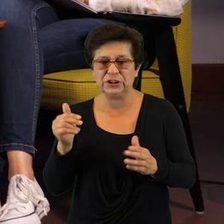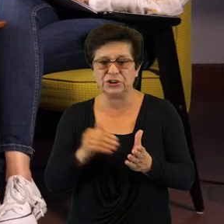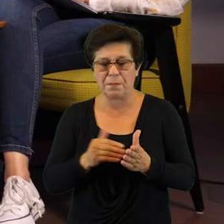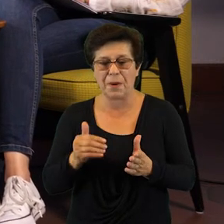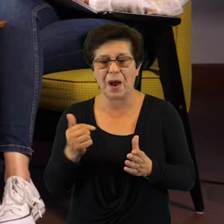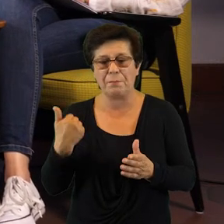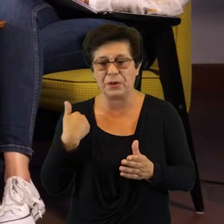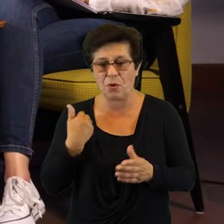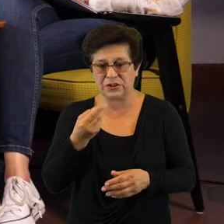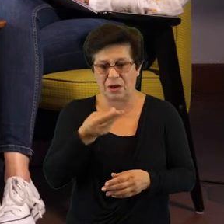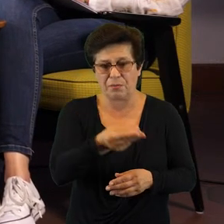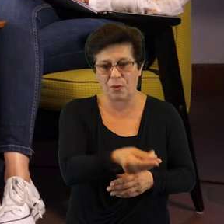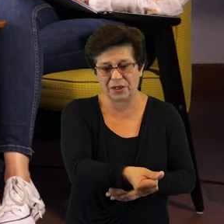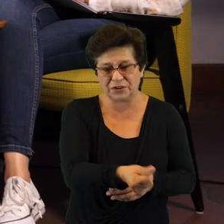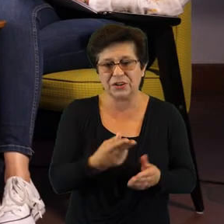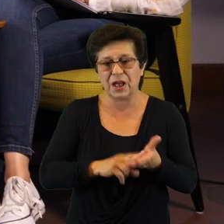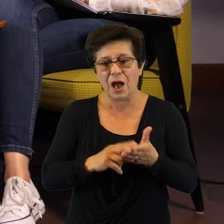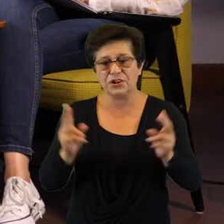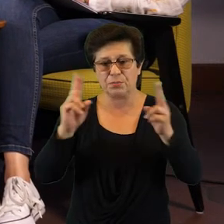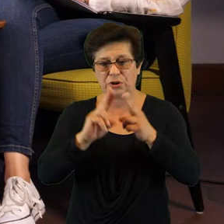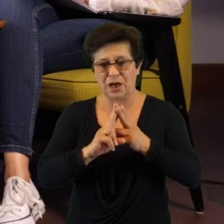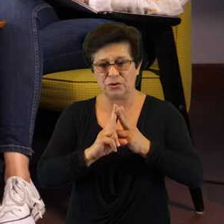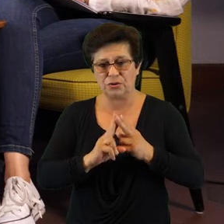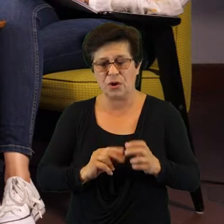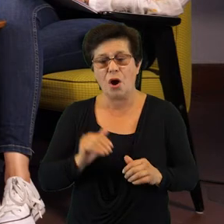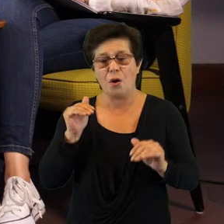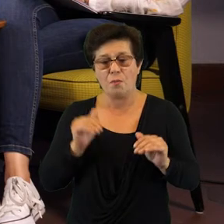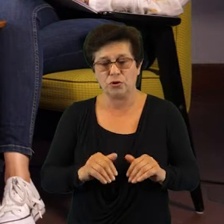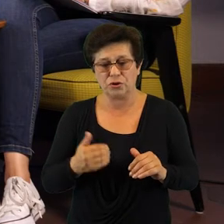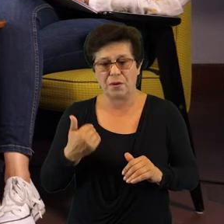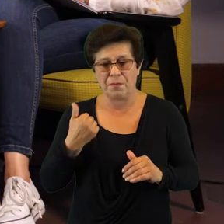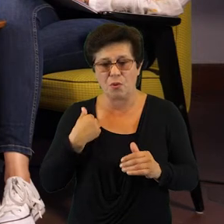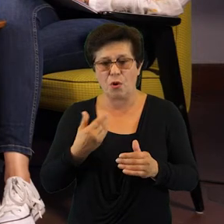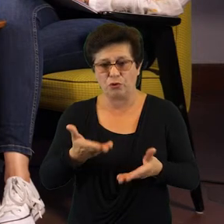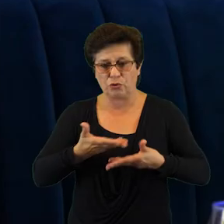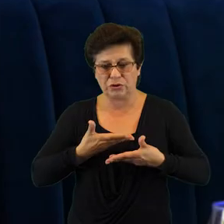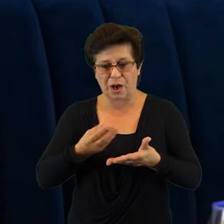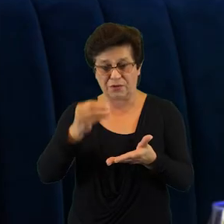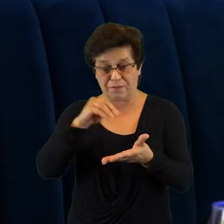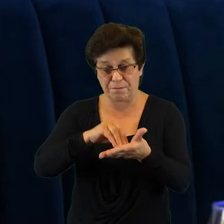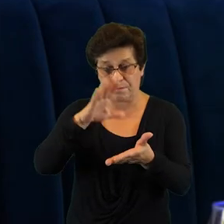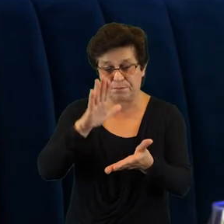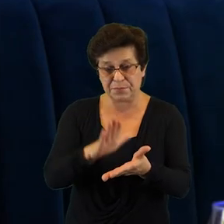Ale pamiętam, że można było też dostać wpis oczywiście od poety,